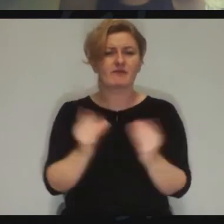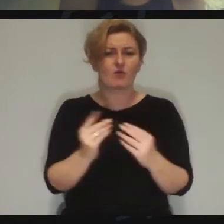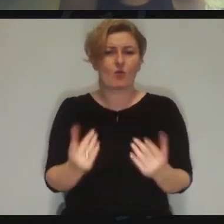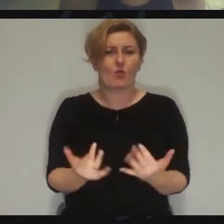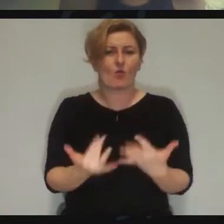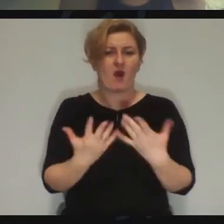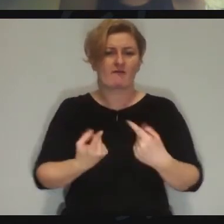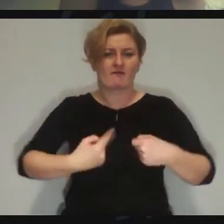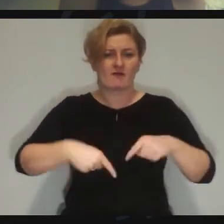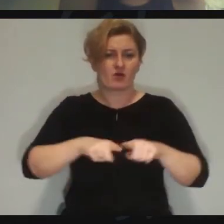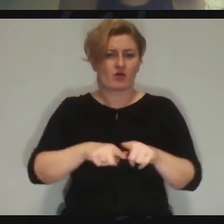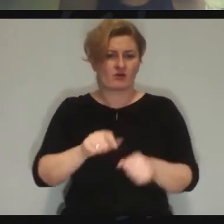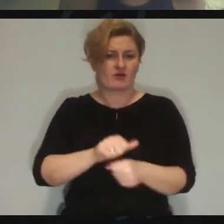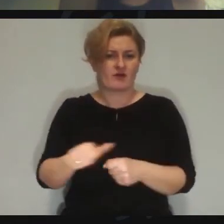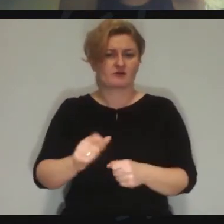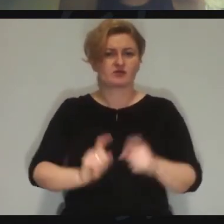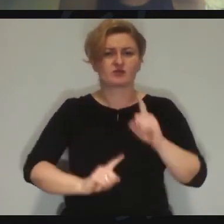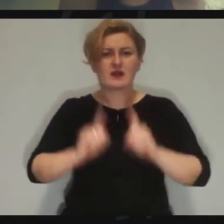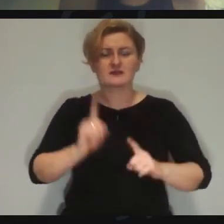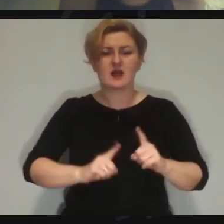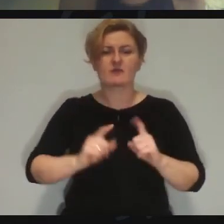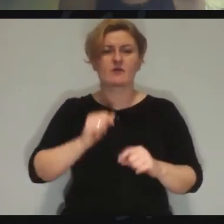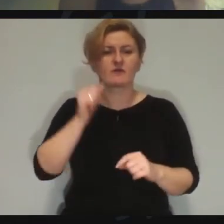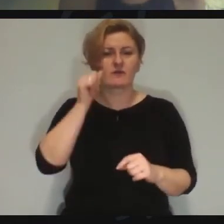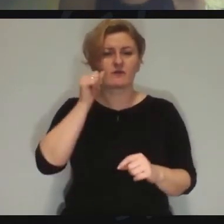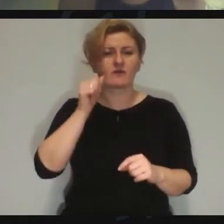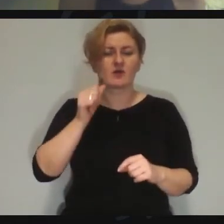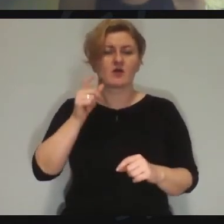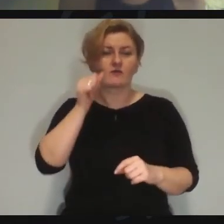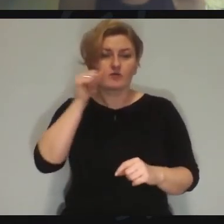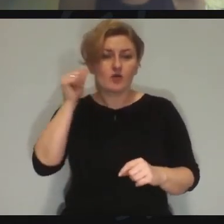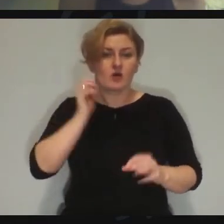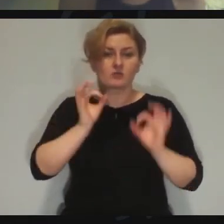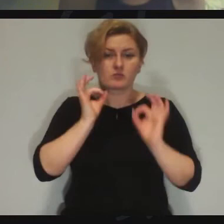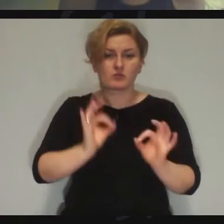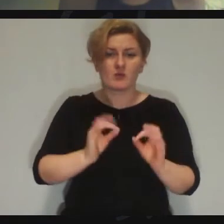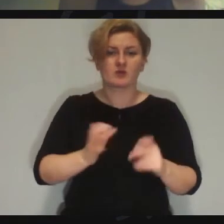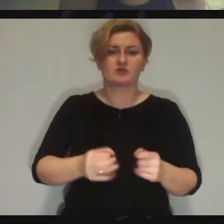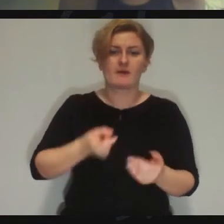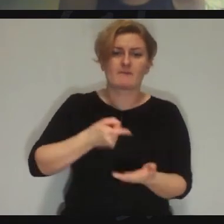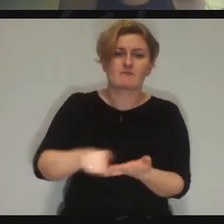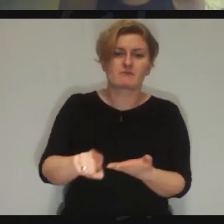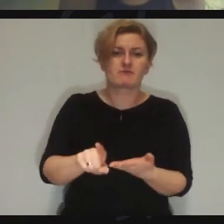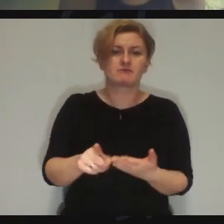Bywa tak, że wczoraj coś nam wychodziło, a dzisiaj już nie.